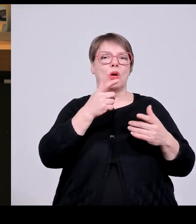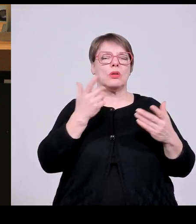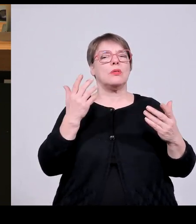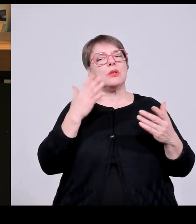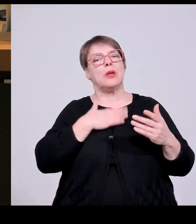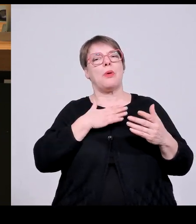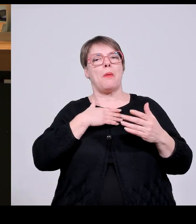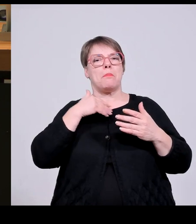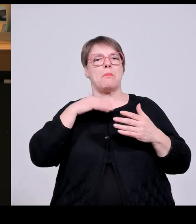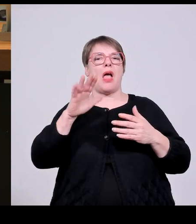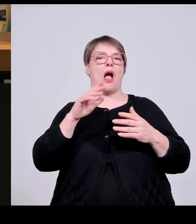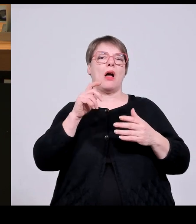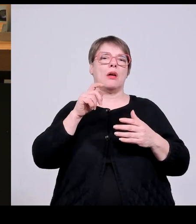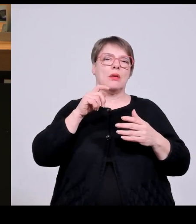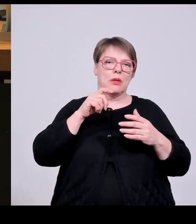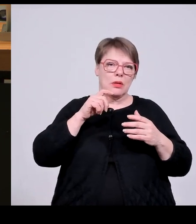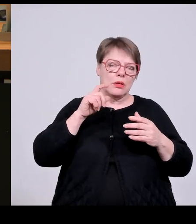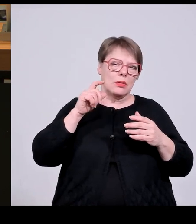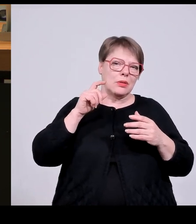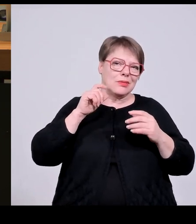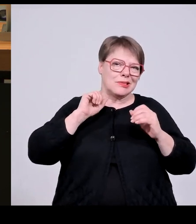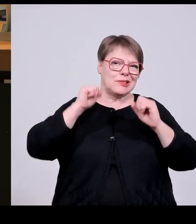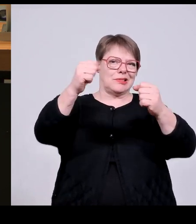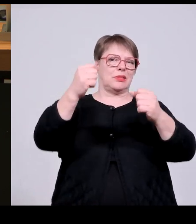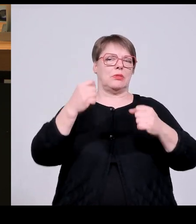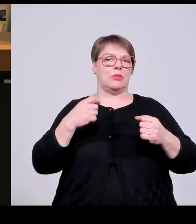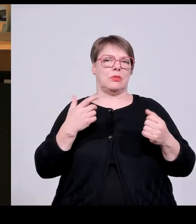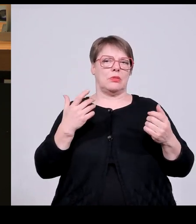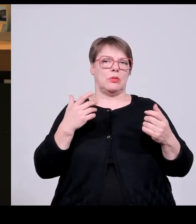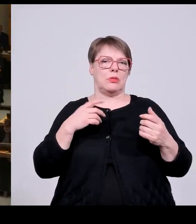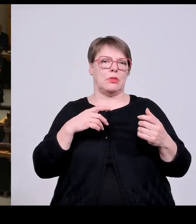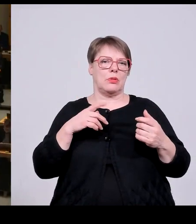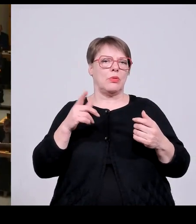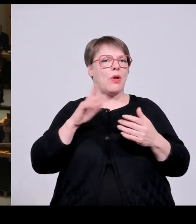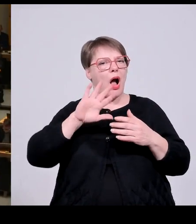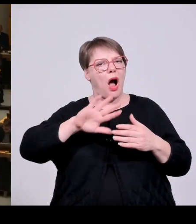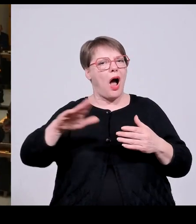Nach zwei Jahre, nachdem wir den gestellt habe, stimmt natürlich zu. Vielen Dank.(Beifall) (Rednerwechsel)